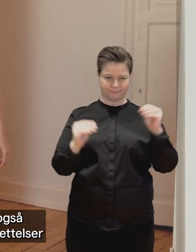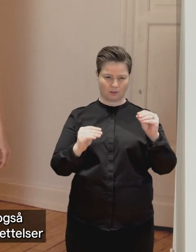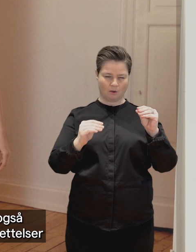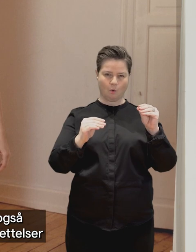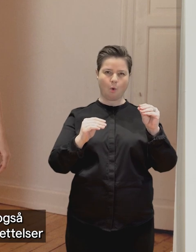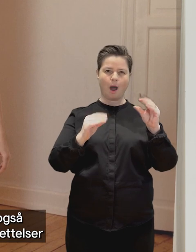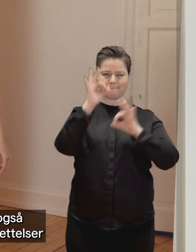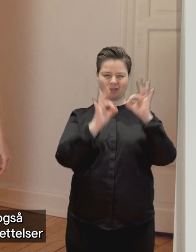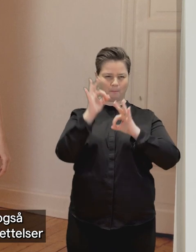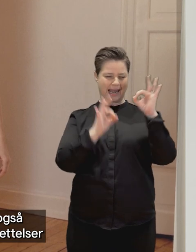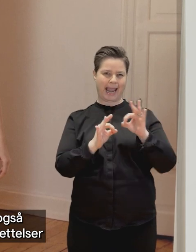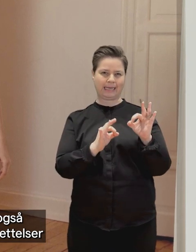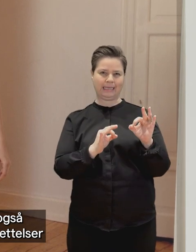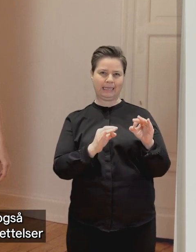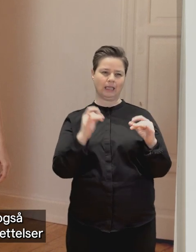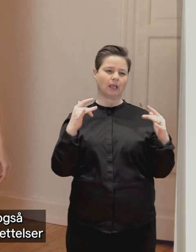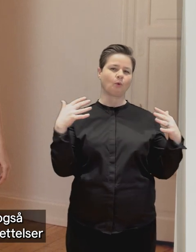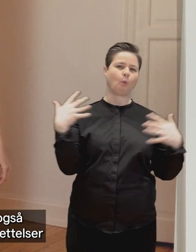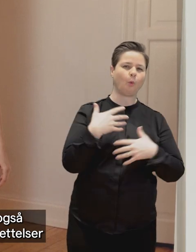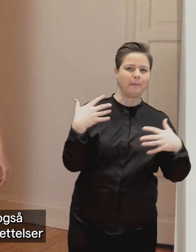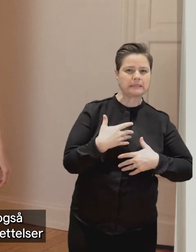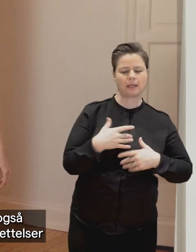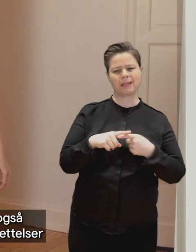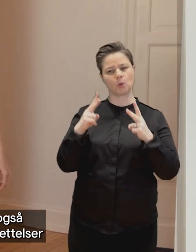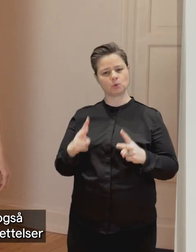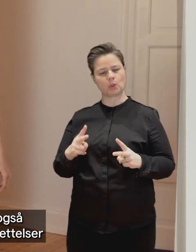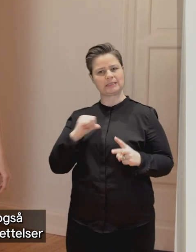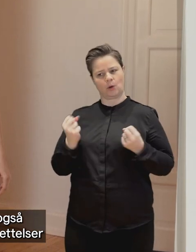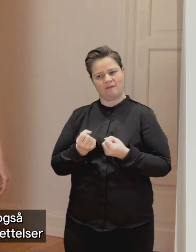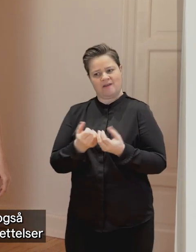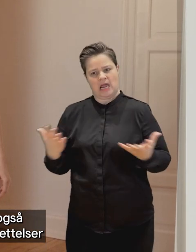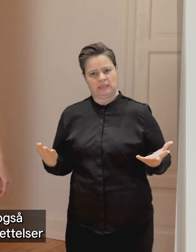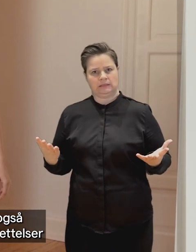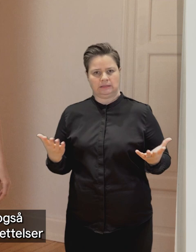i befriende komiske, men også pinlig selvutleverende iscenesettelser